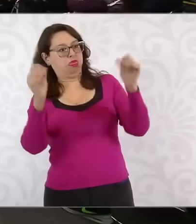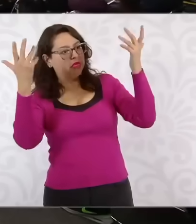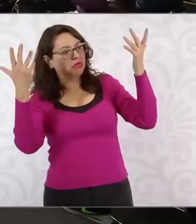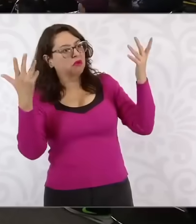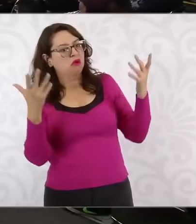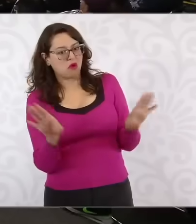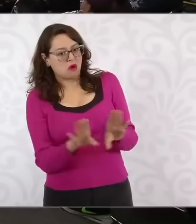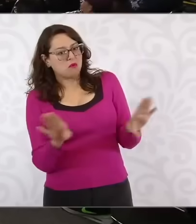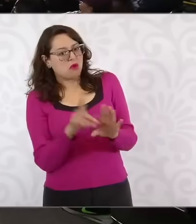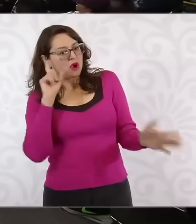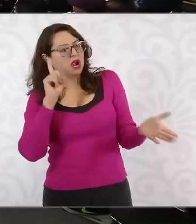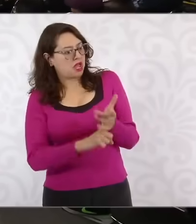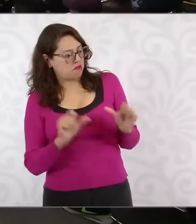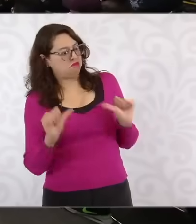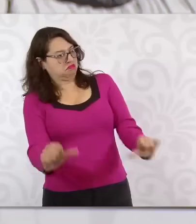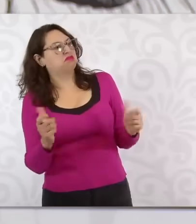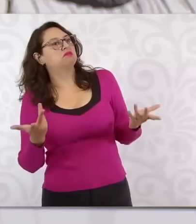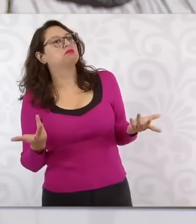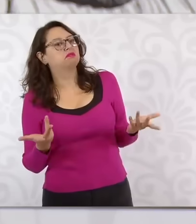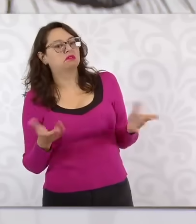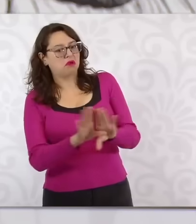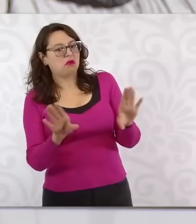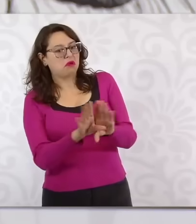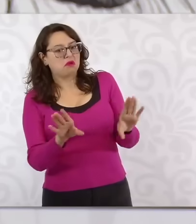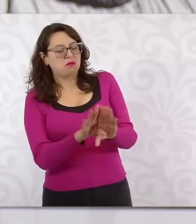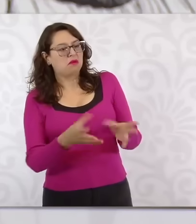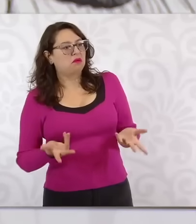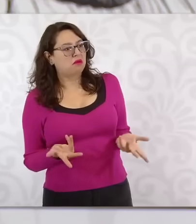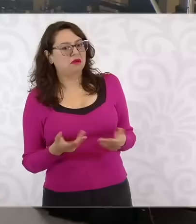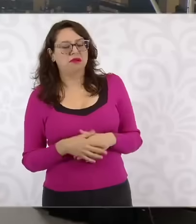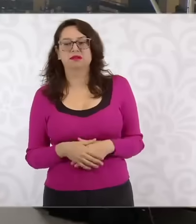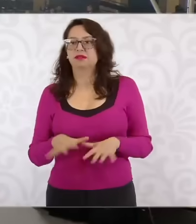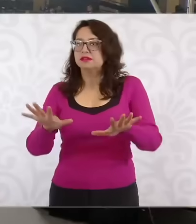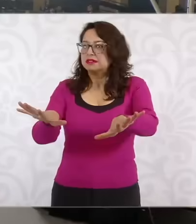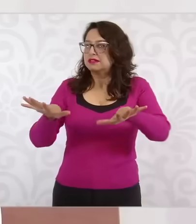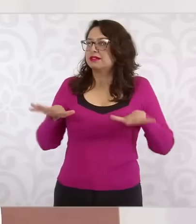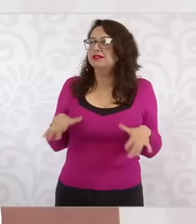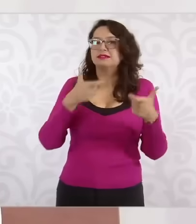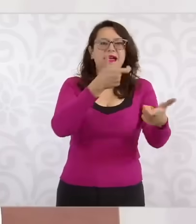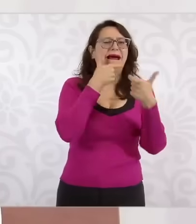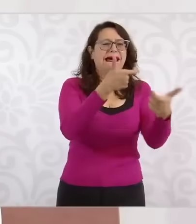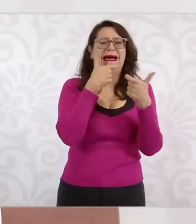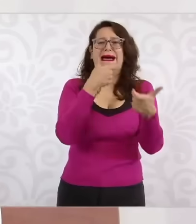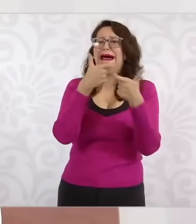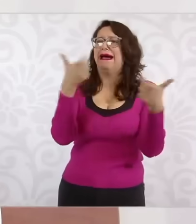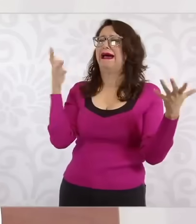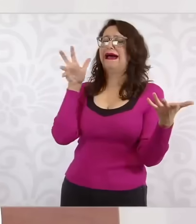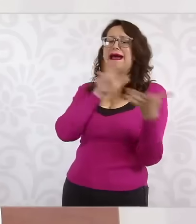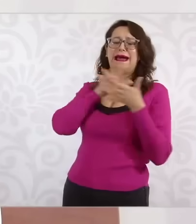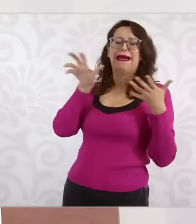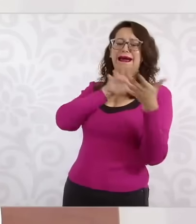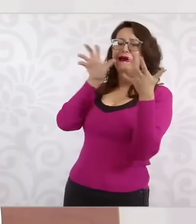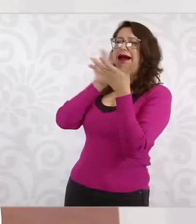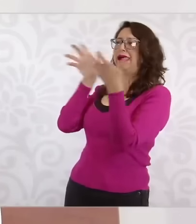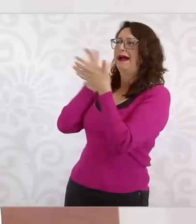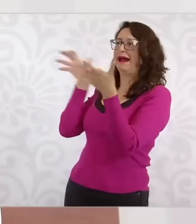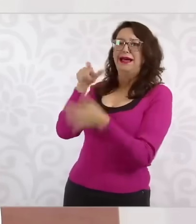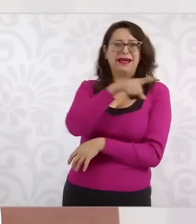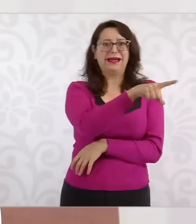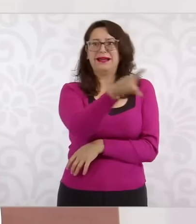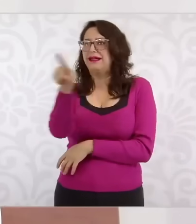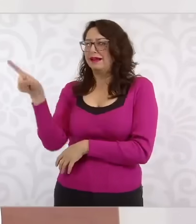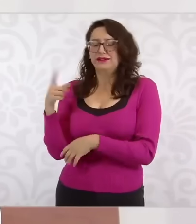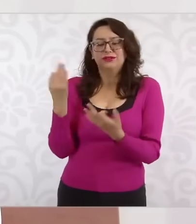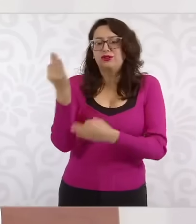¿cómo presidenta? Don Lázaro y esta le toca a él. Mira cómo tienes a todos. Y esto le toca a Harfush